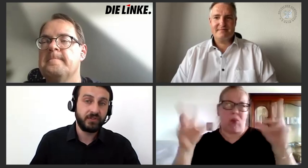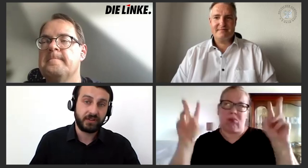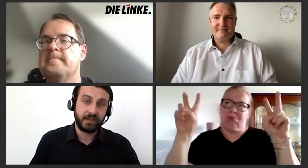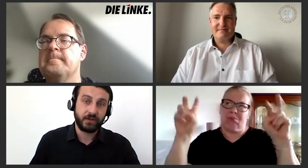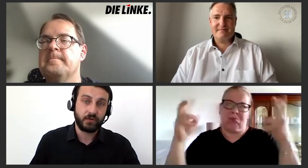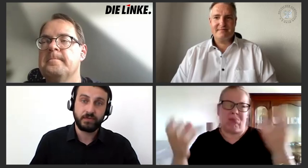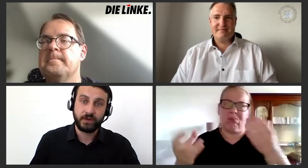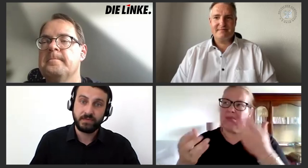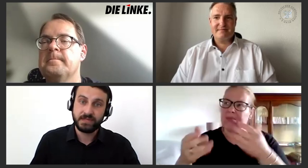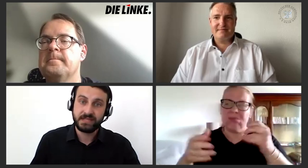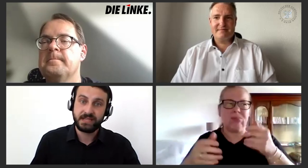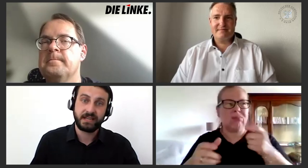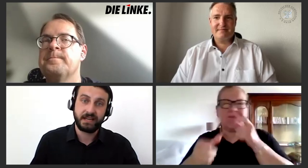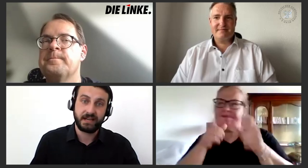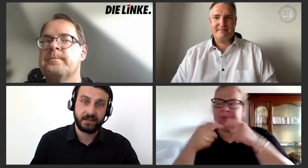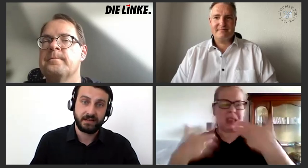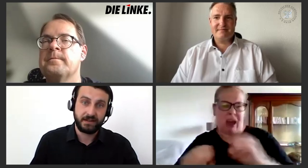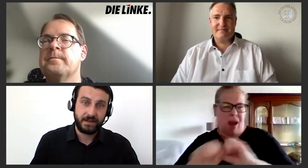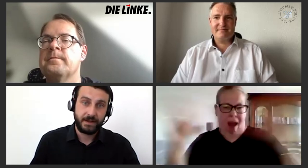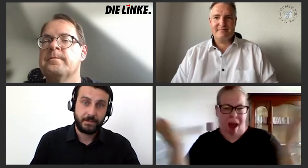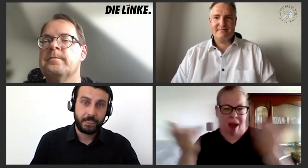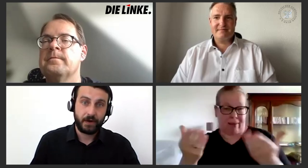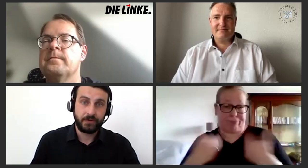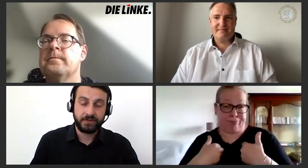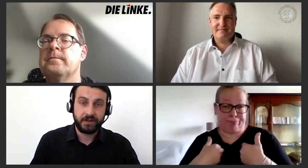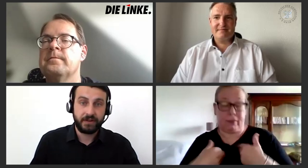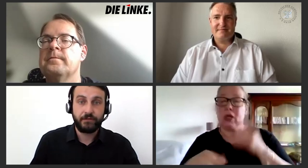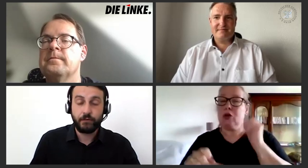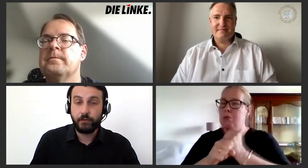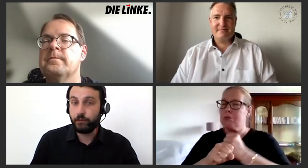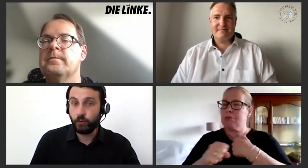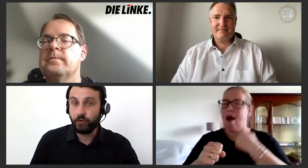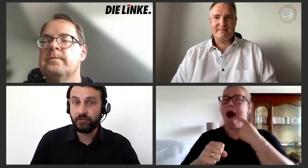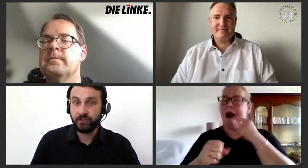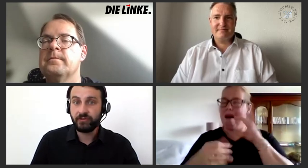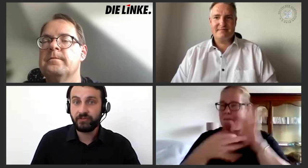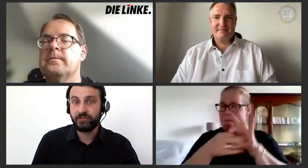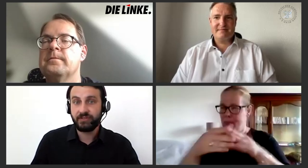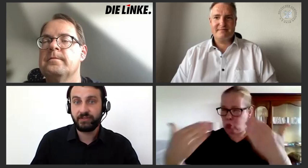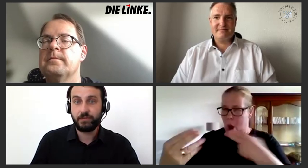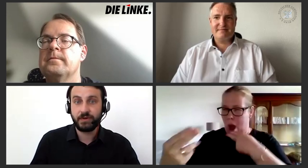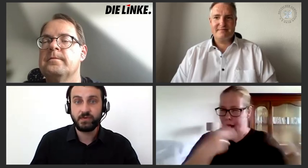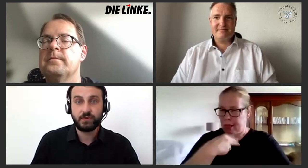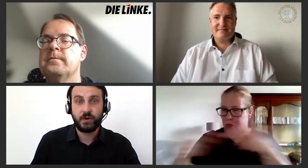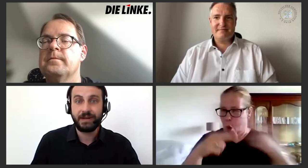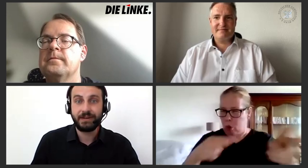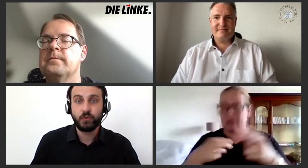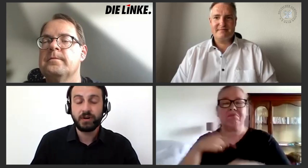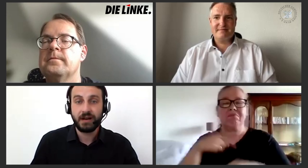von der Bundesregierung und den Ministerien angeht. Für uns sind diese Informationen